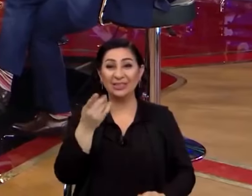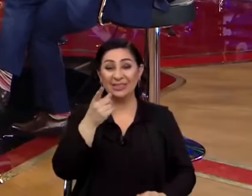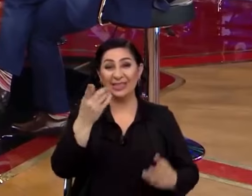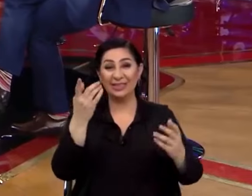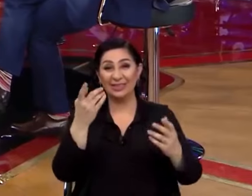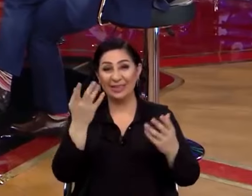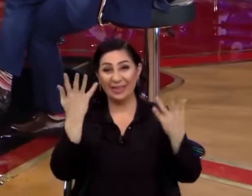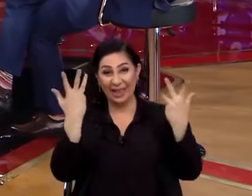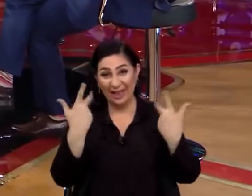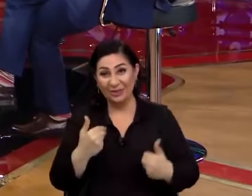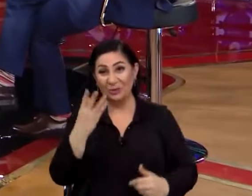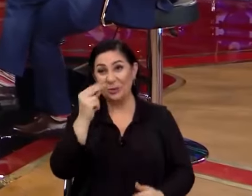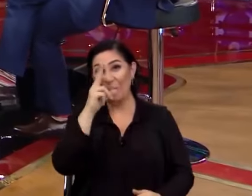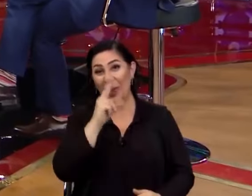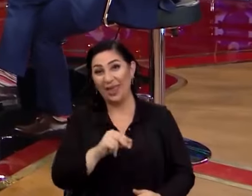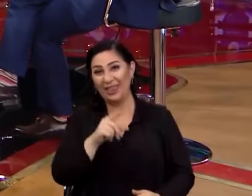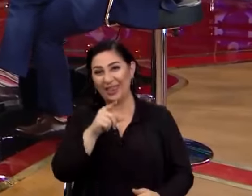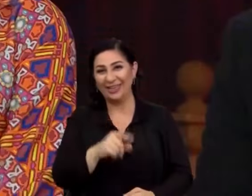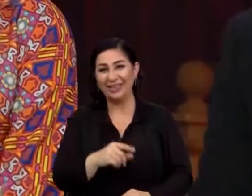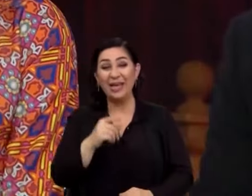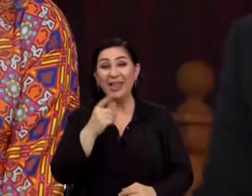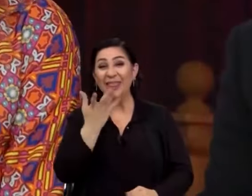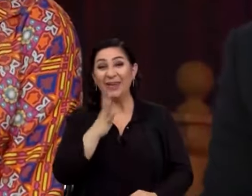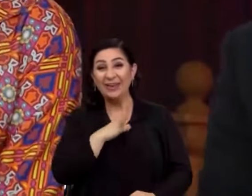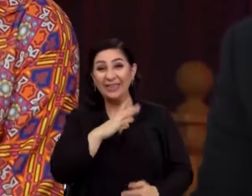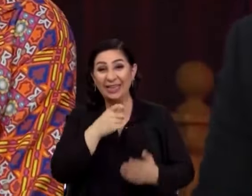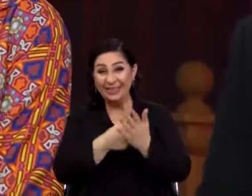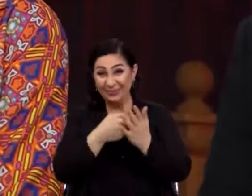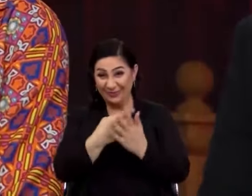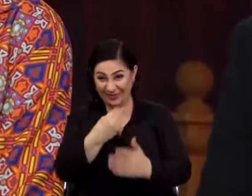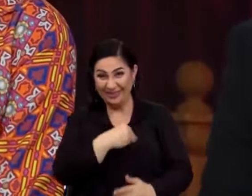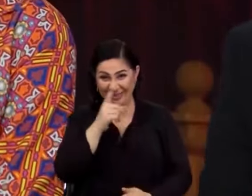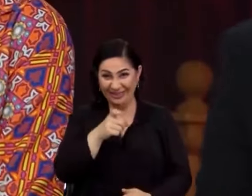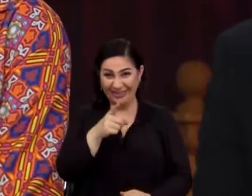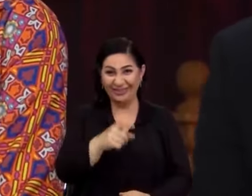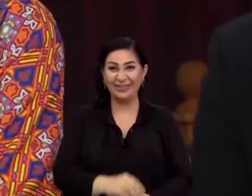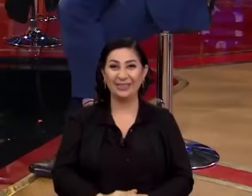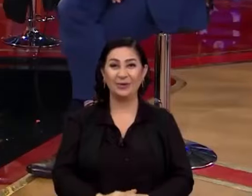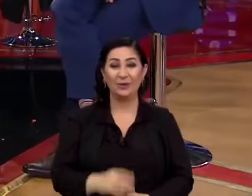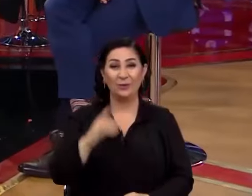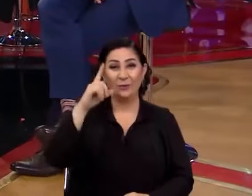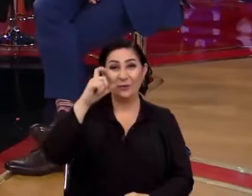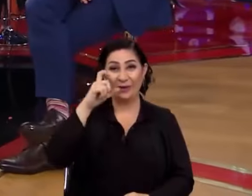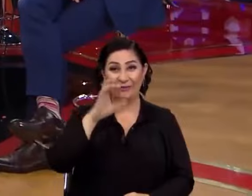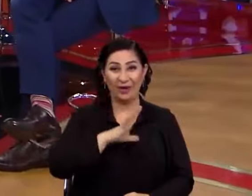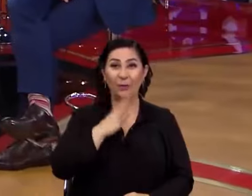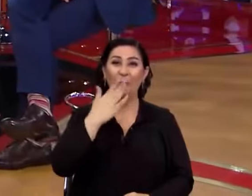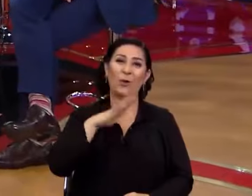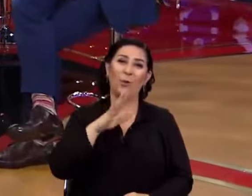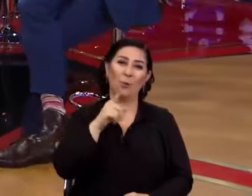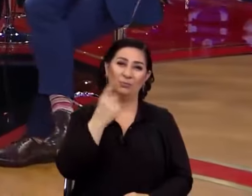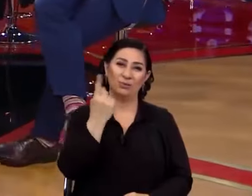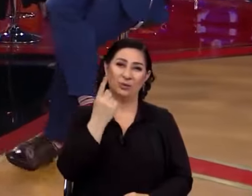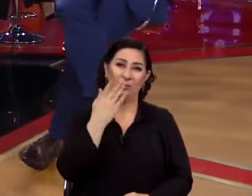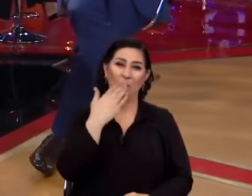beğendim markasını söylerseniz gil değil mi var mı Fotoğrafları herhalde yoktur böyle bir şey tabi Hiç düşünmediğimiz